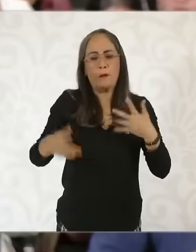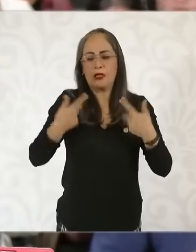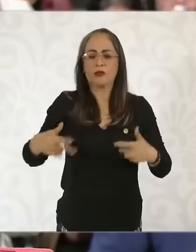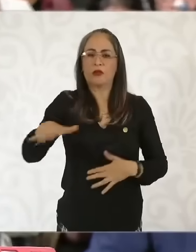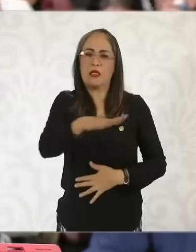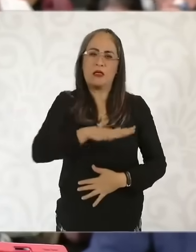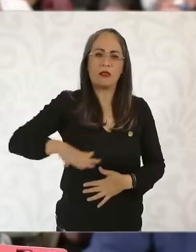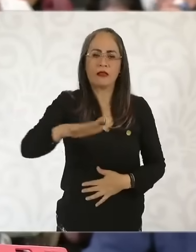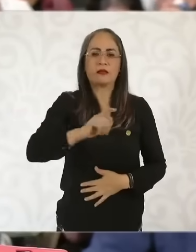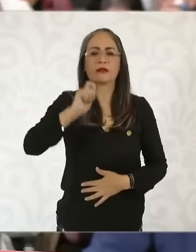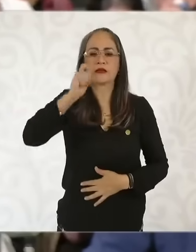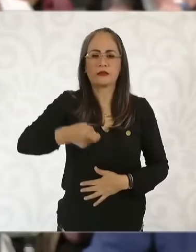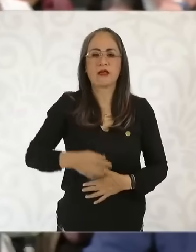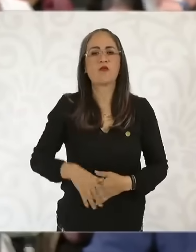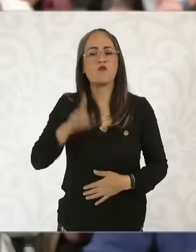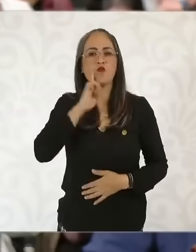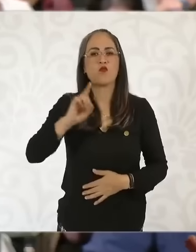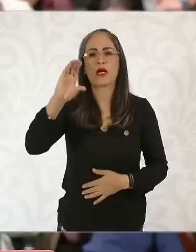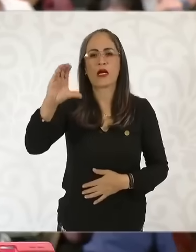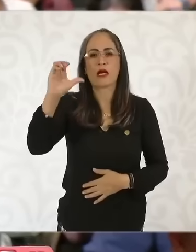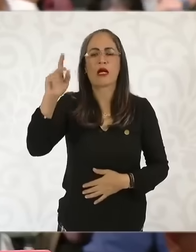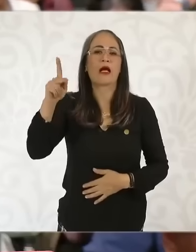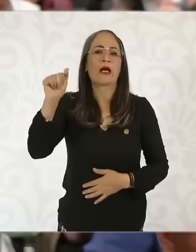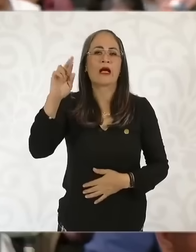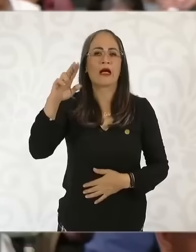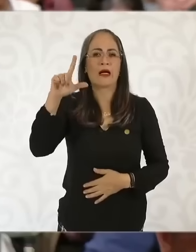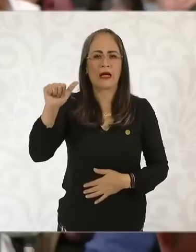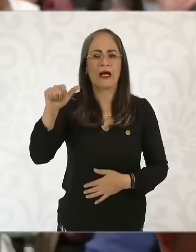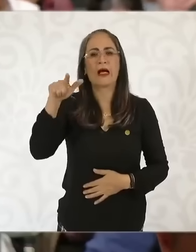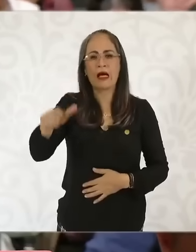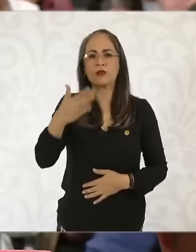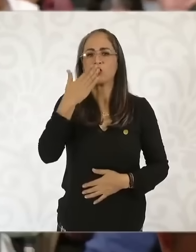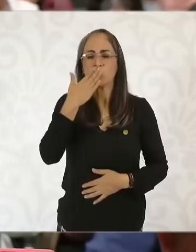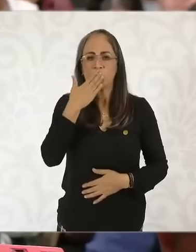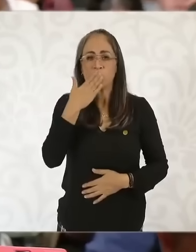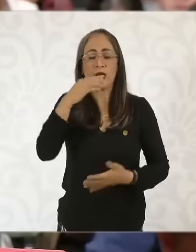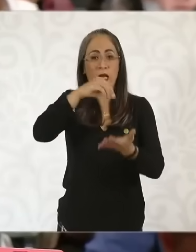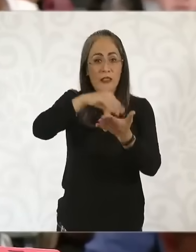sobre el tema de la ciudadana Carla Estrella de de allá de Sonora, eh quedó inscrita en el padrón del